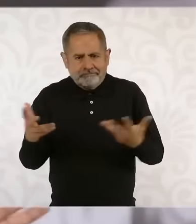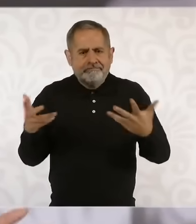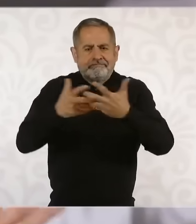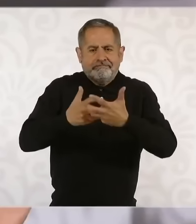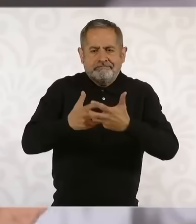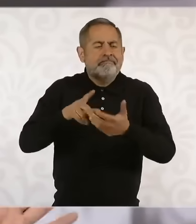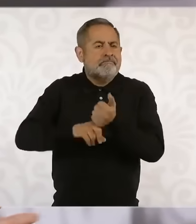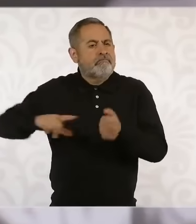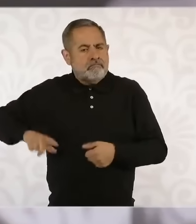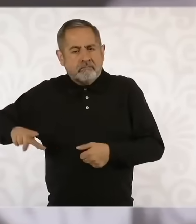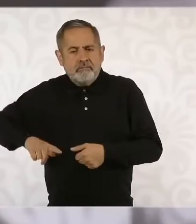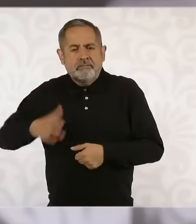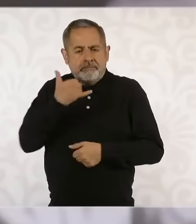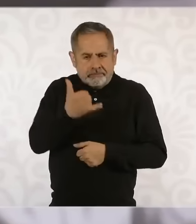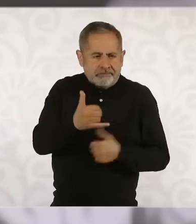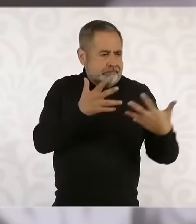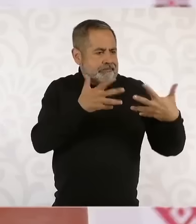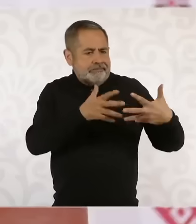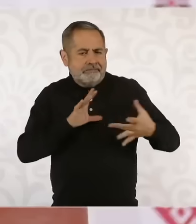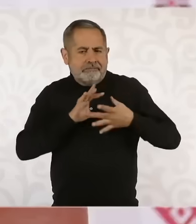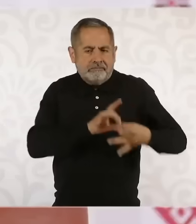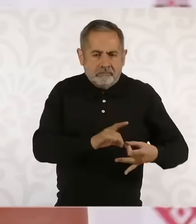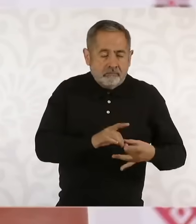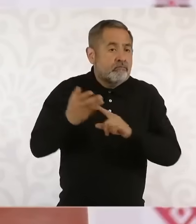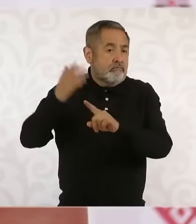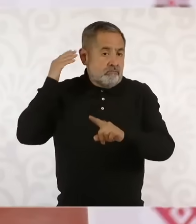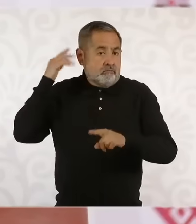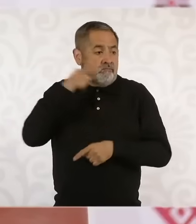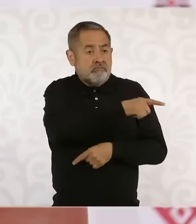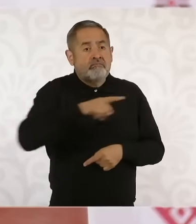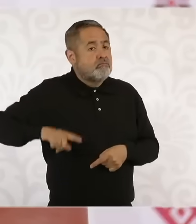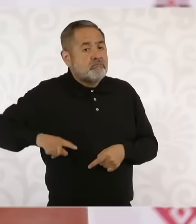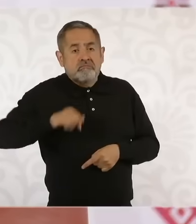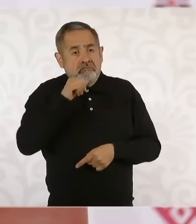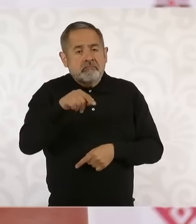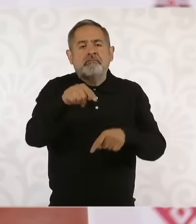lo que el Estado mexicano no hizo previo a la llegada al gobierno a la cuarta transformación.